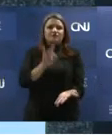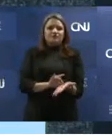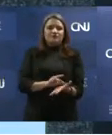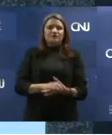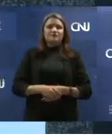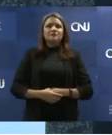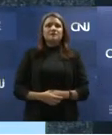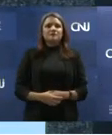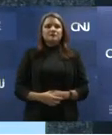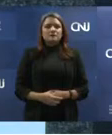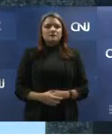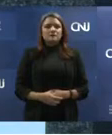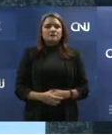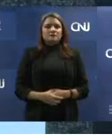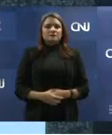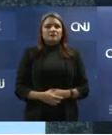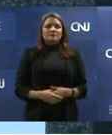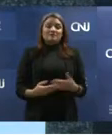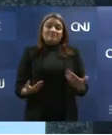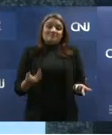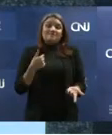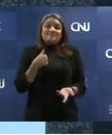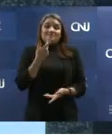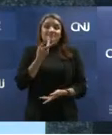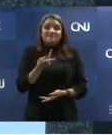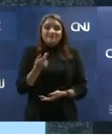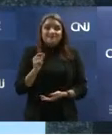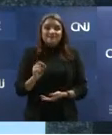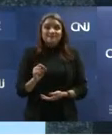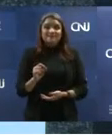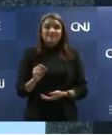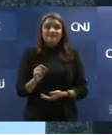Eu costumo dizer que diante de momentos de sofrimento,